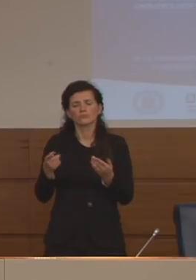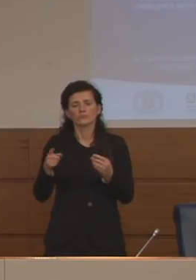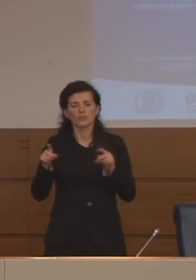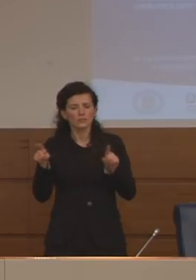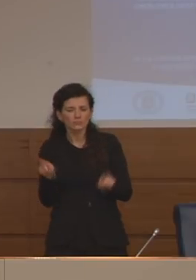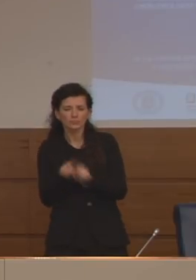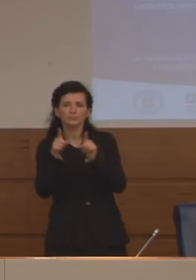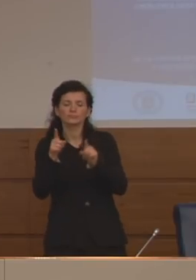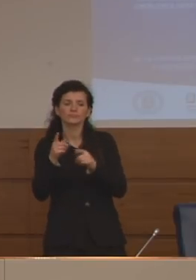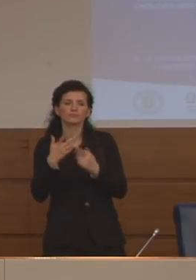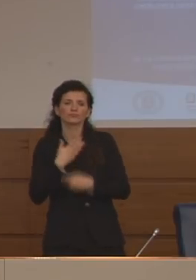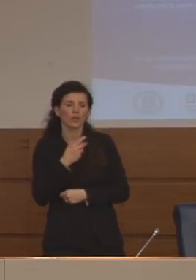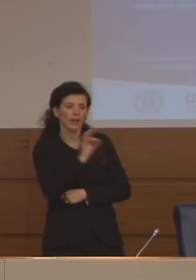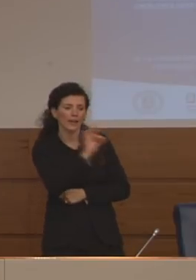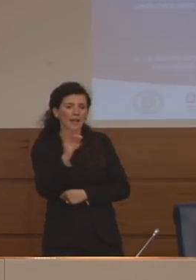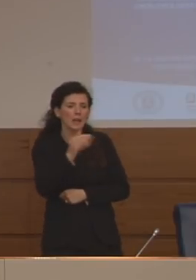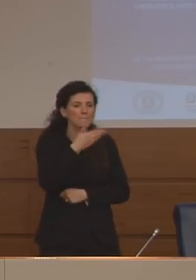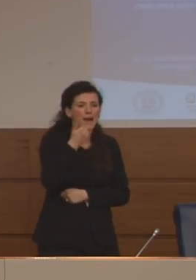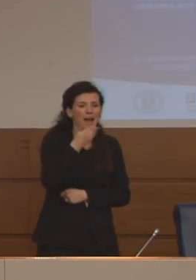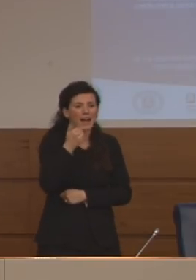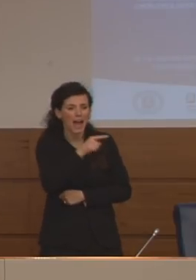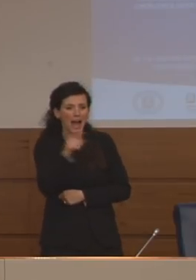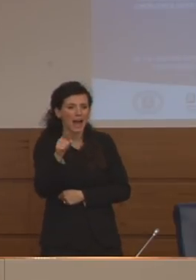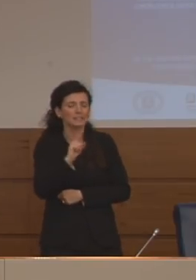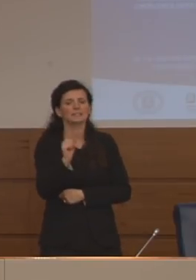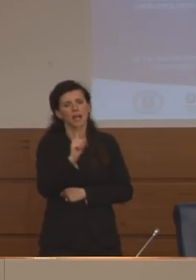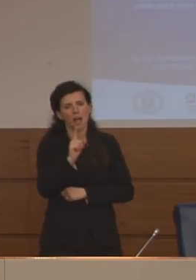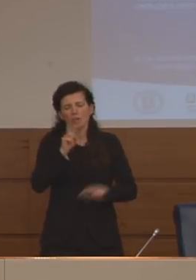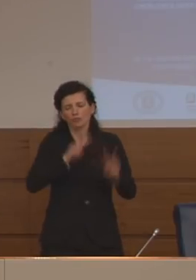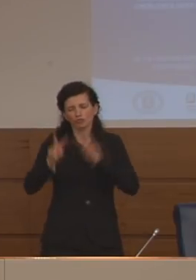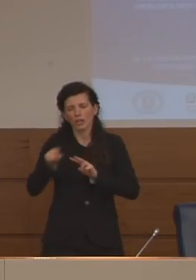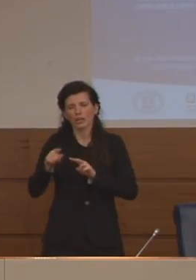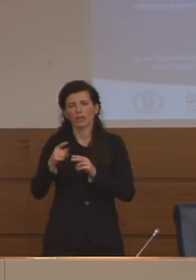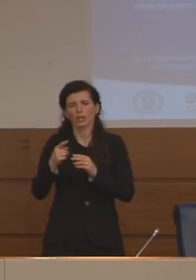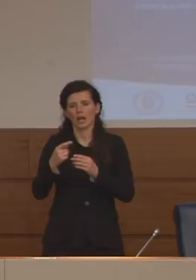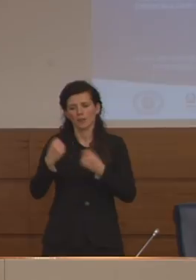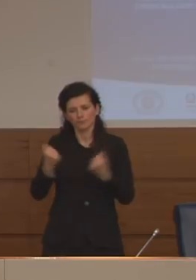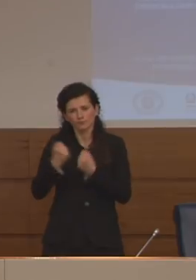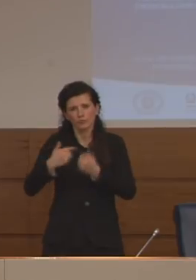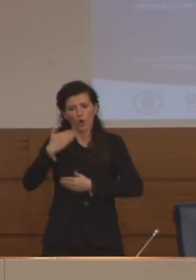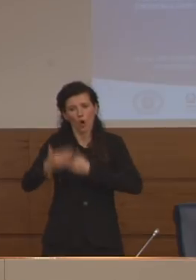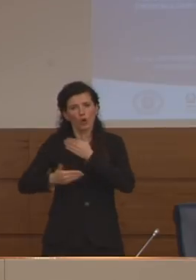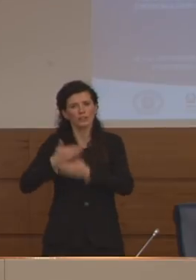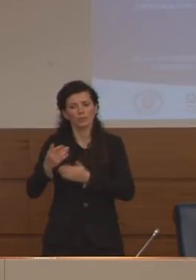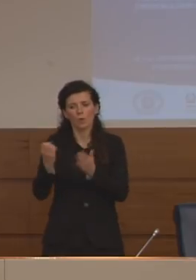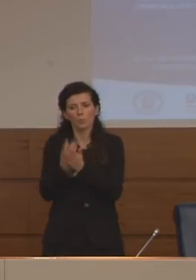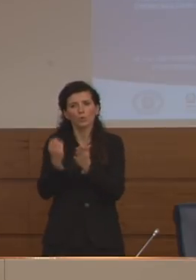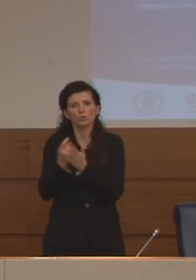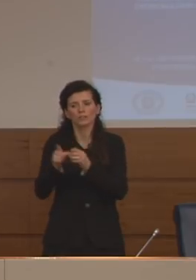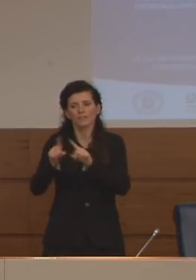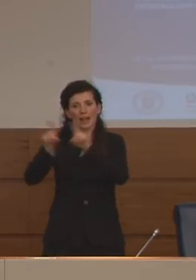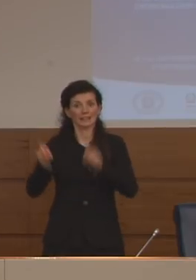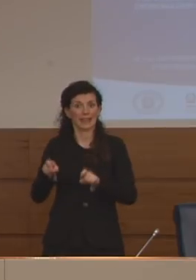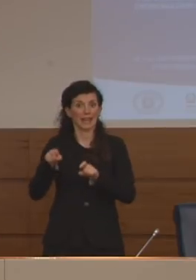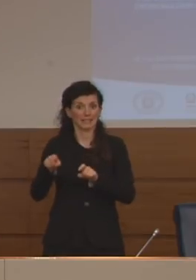per esempio di reagenti e allo stesso tempo aumentare la produttività. Questo secondo me va a testimoniare un ruolo